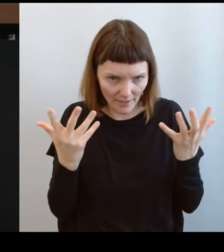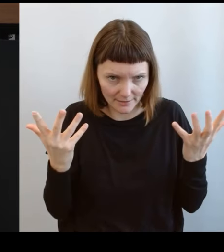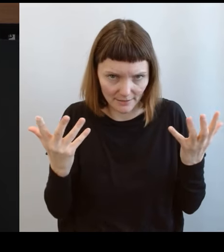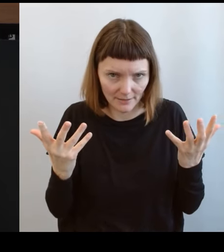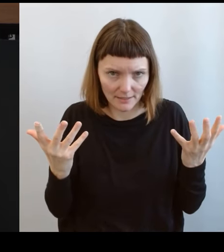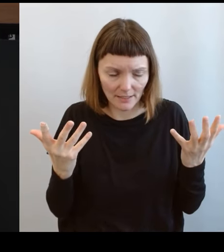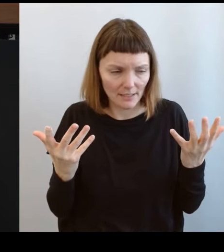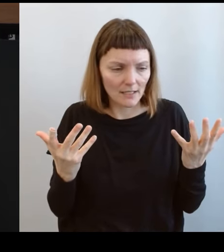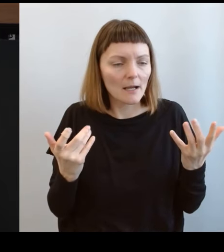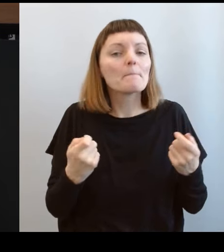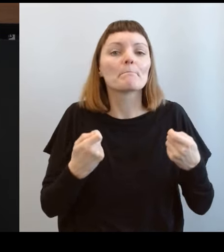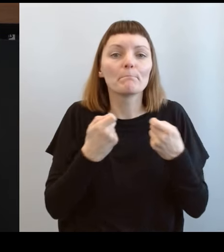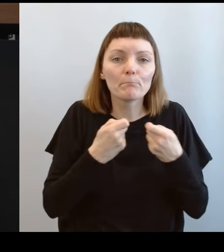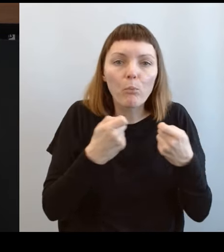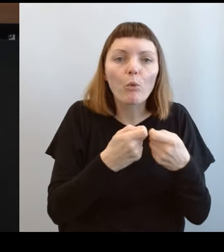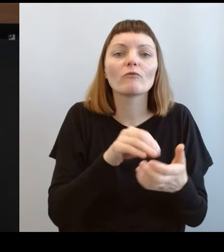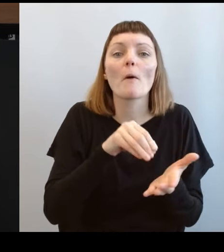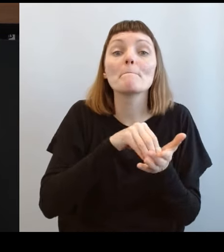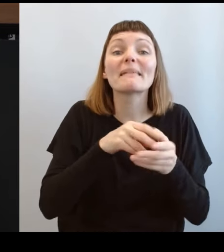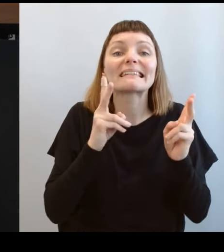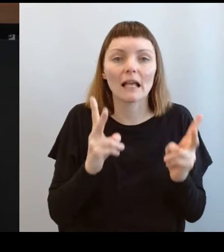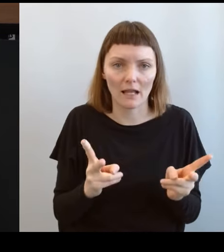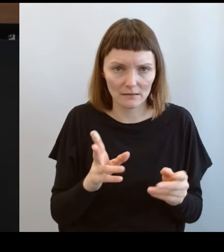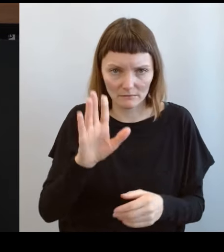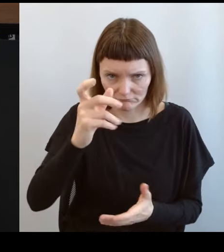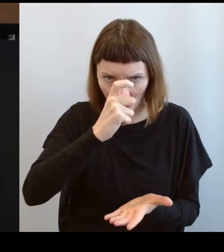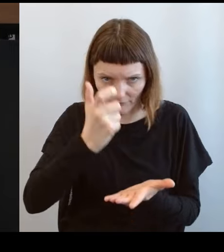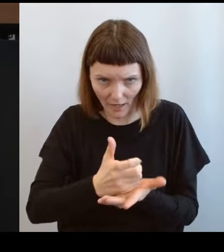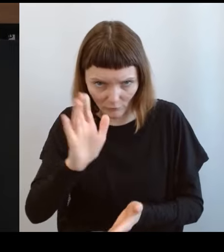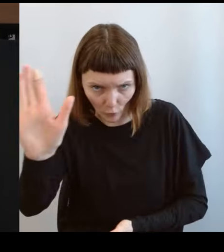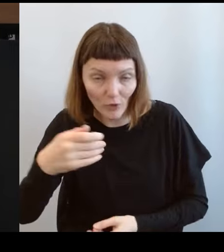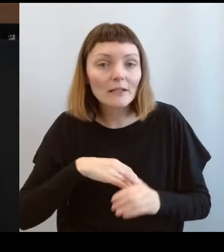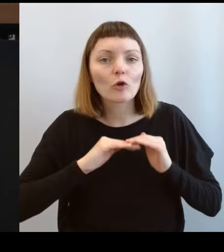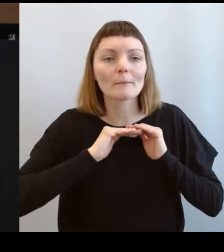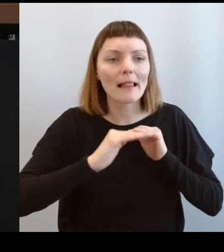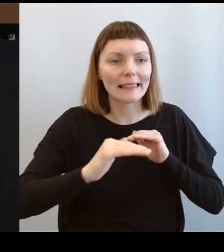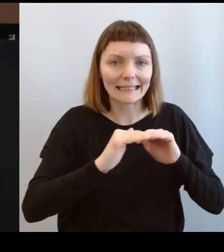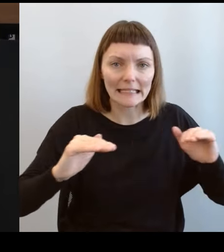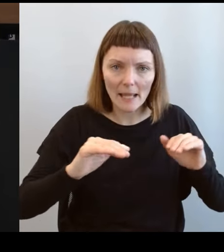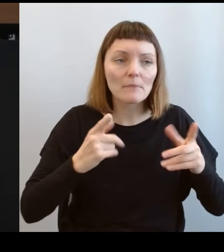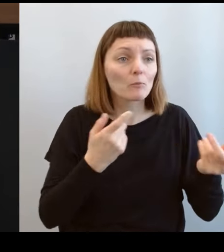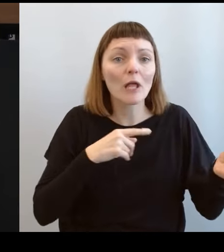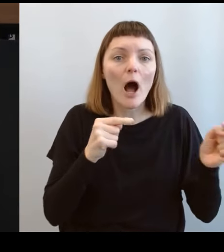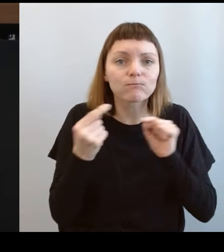nicht befreit, sich auch um Mietwucher und überhöhte Mieten zu kümmern. Wir sind mal gespannt,